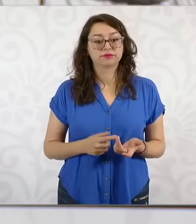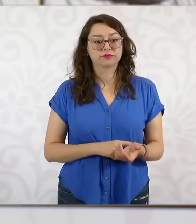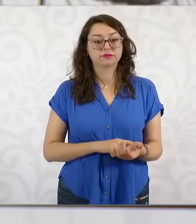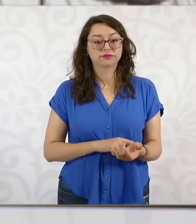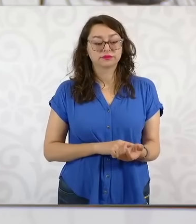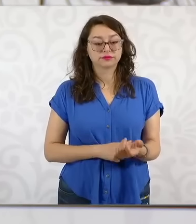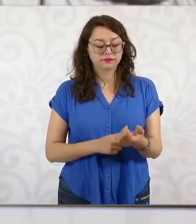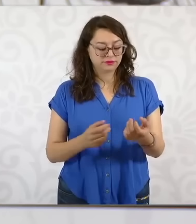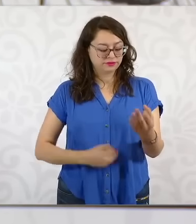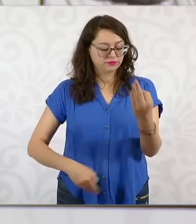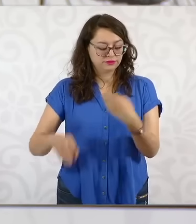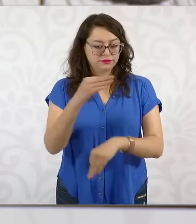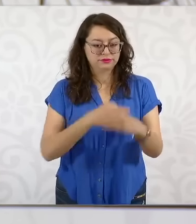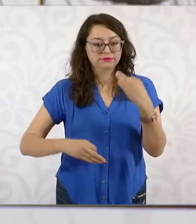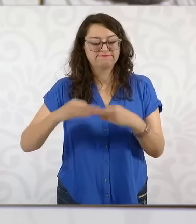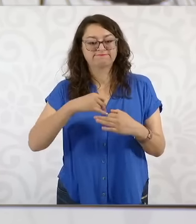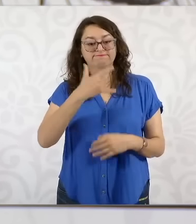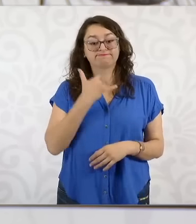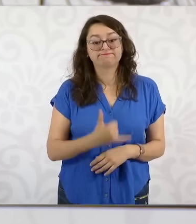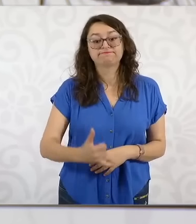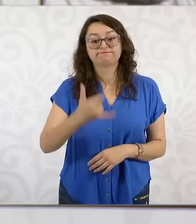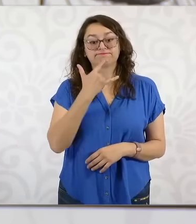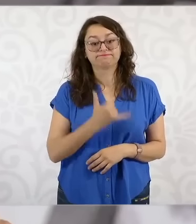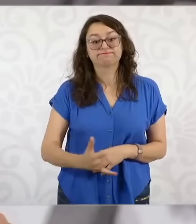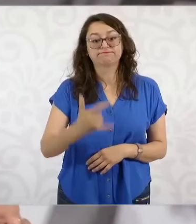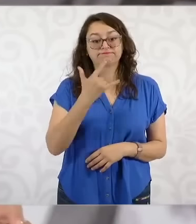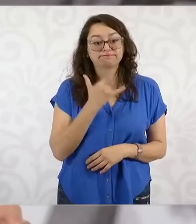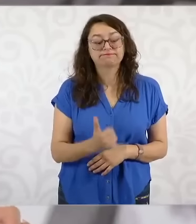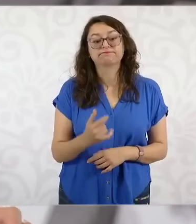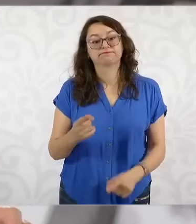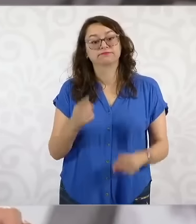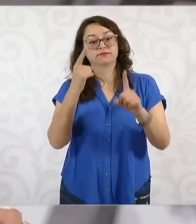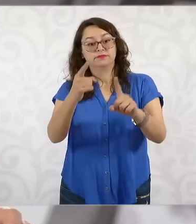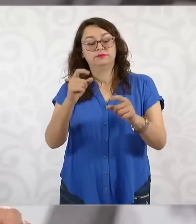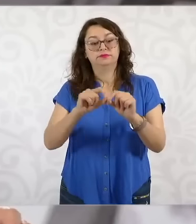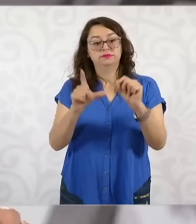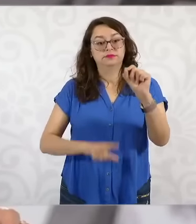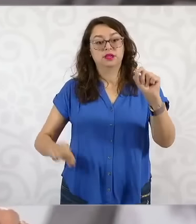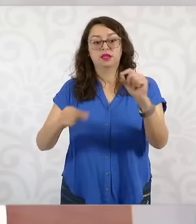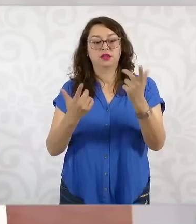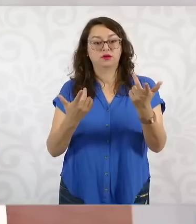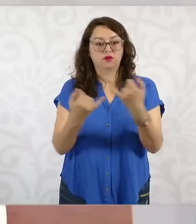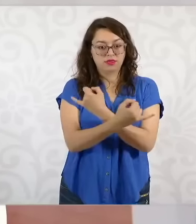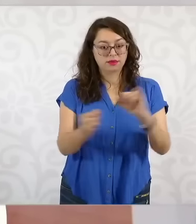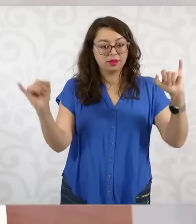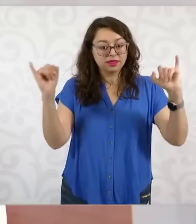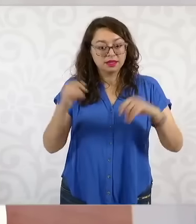y todos los luchadores sociales que han luchado por un México independiente.